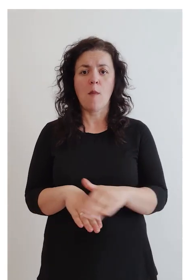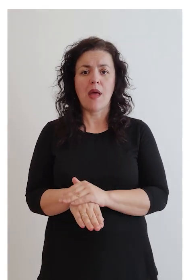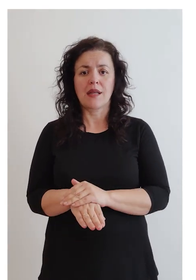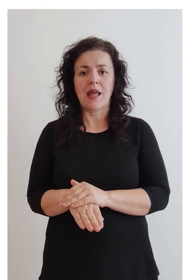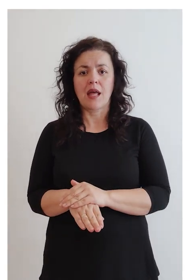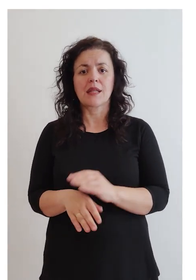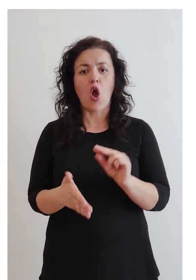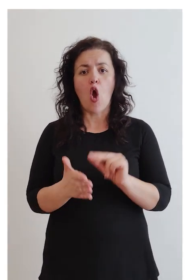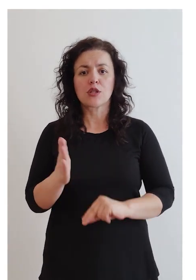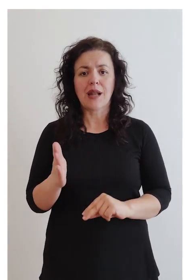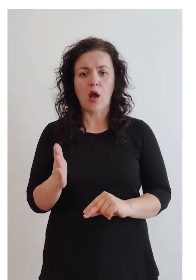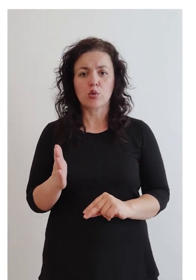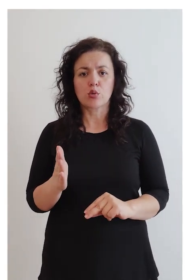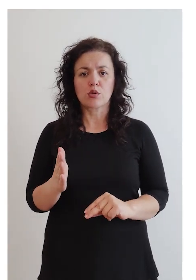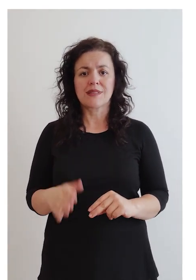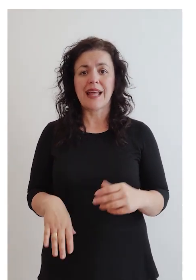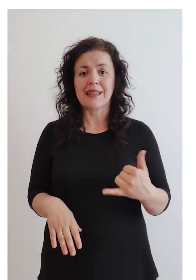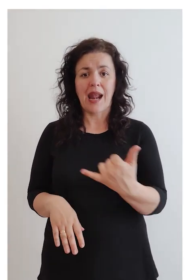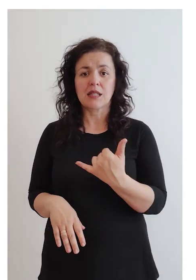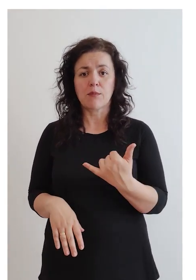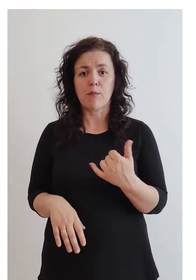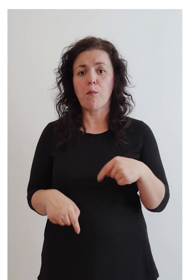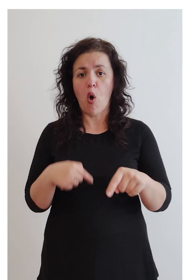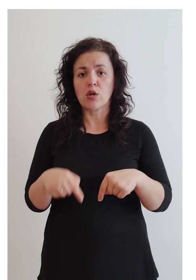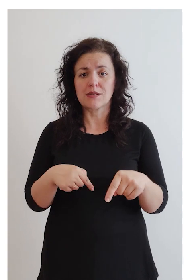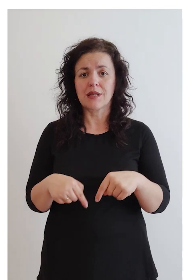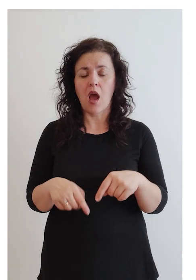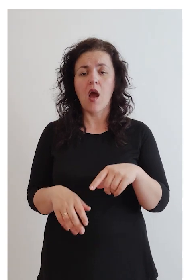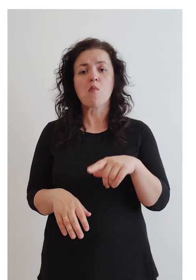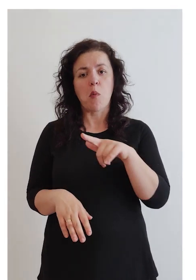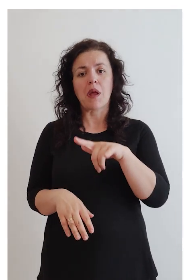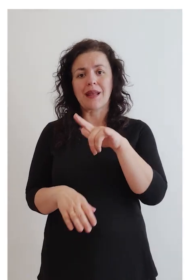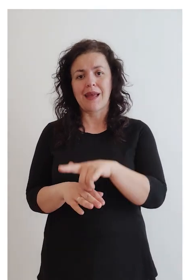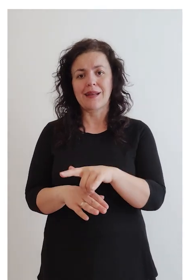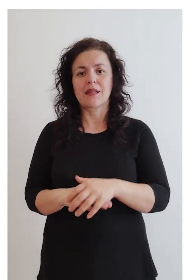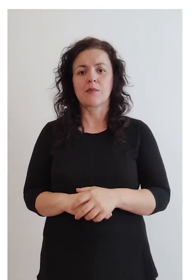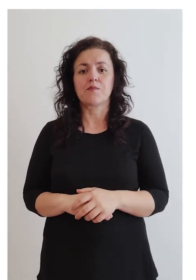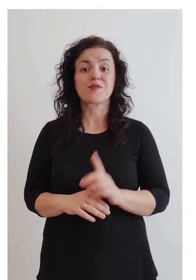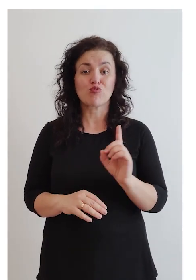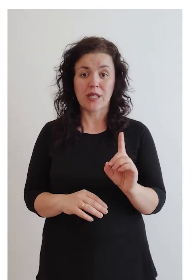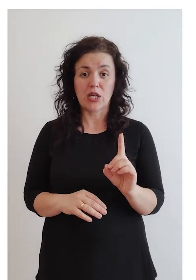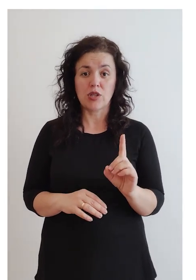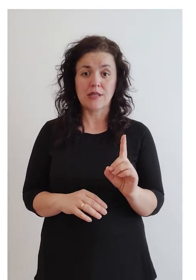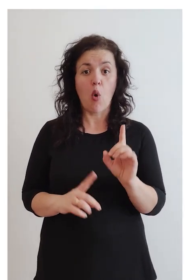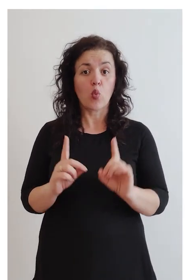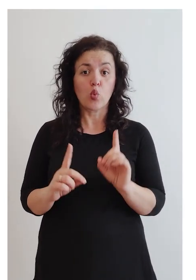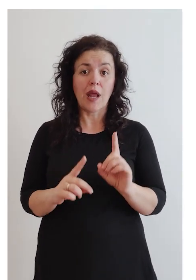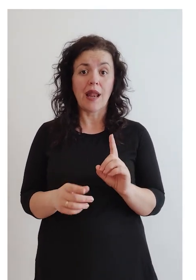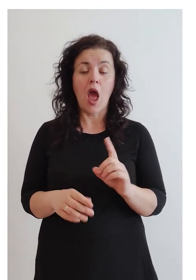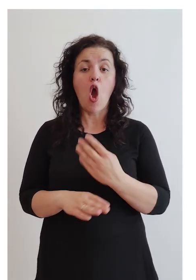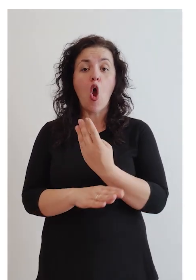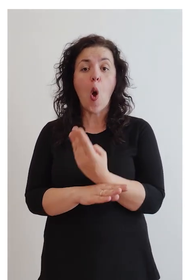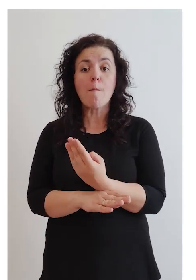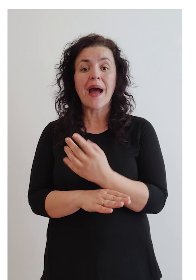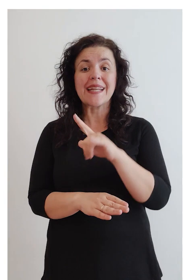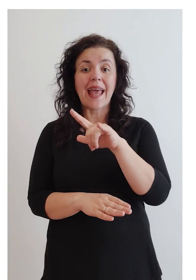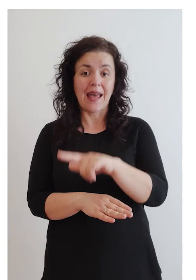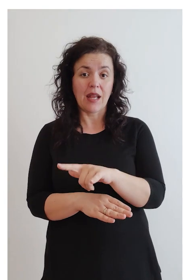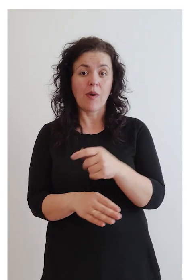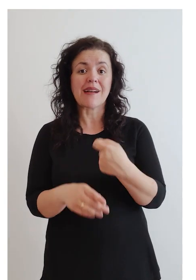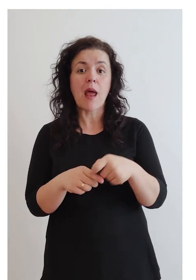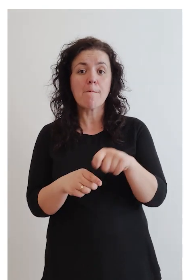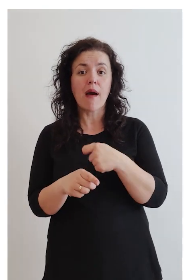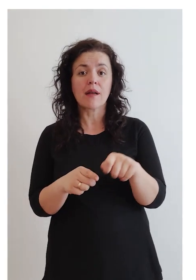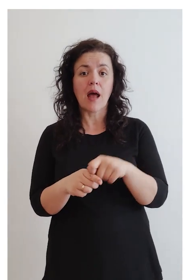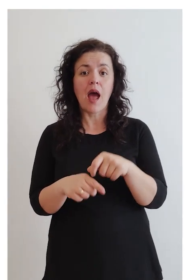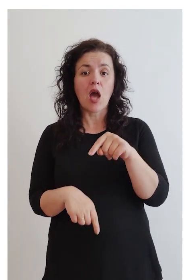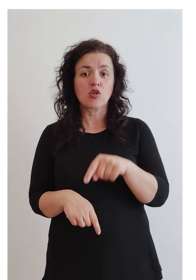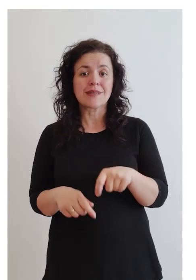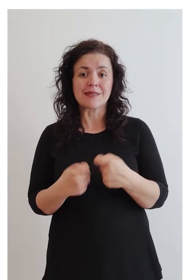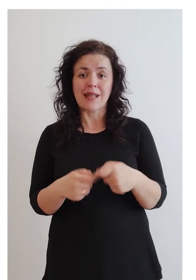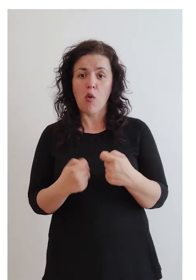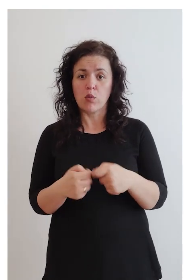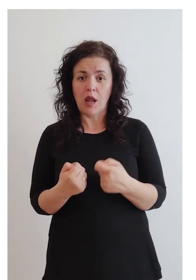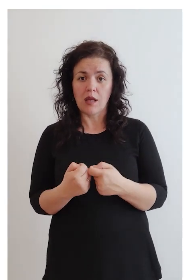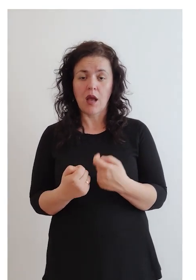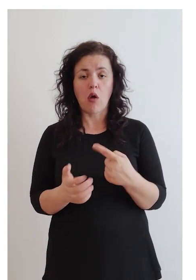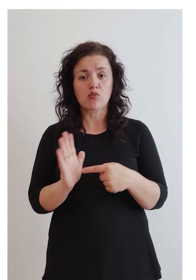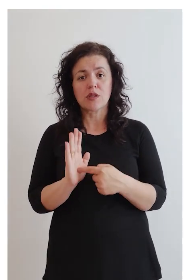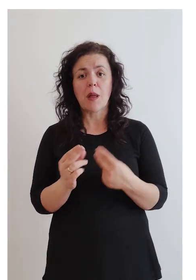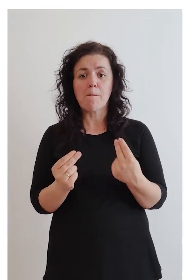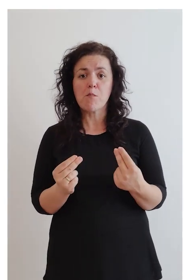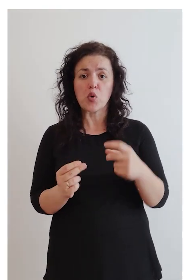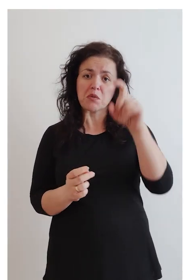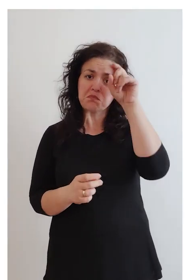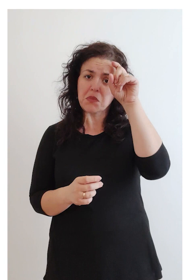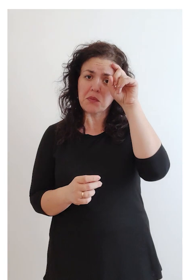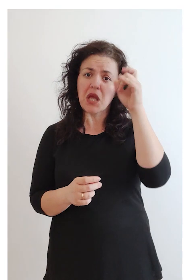Cu toate acestea, unele companii aeriene vor repara astfel de daune ca un gest de bună credință sau vor oferi un voucher de reducere pentru un zbor viitor